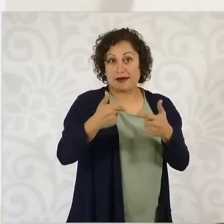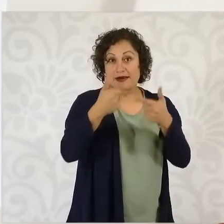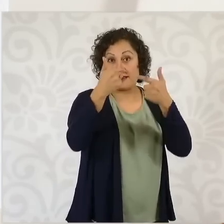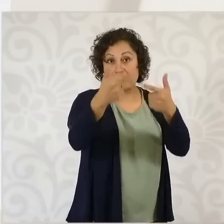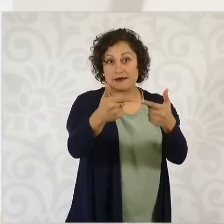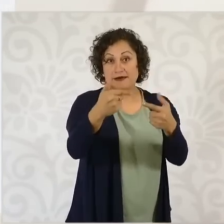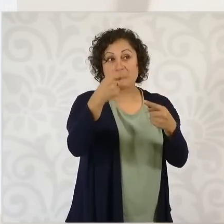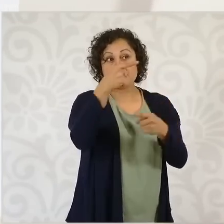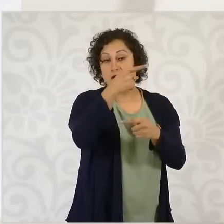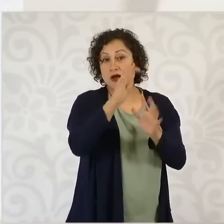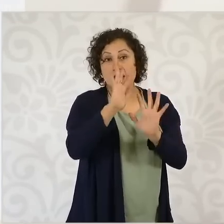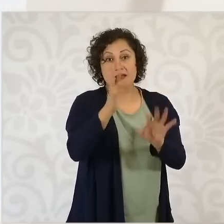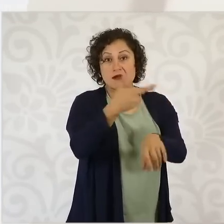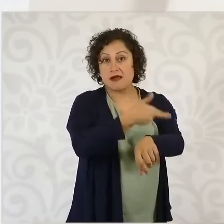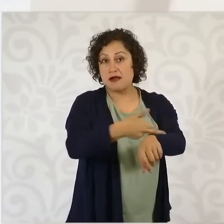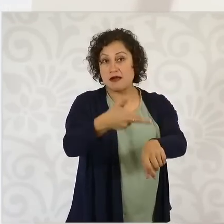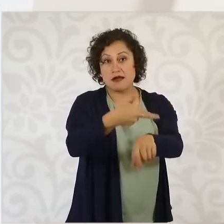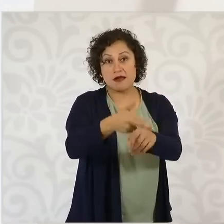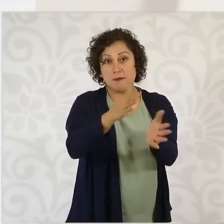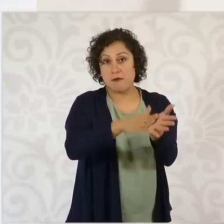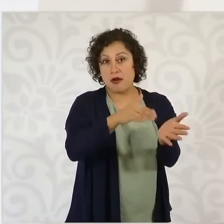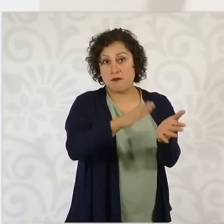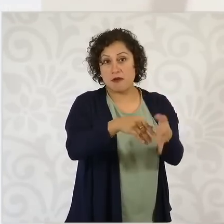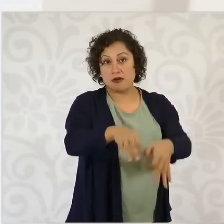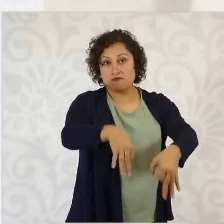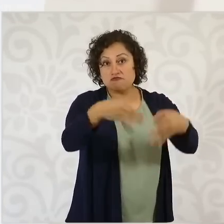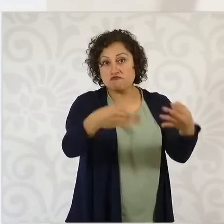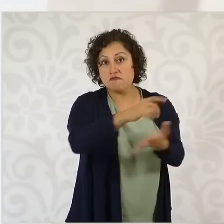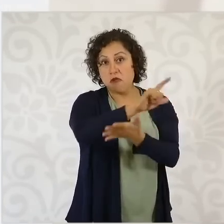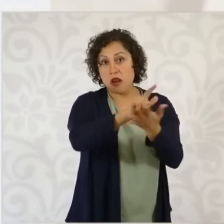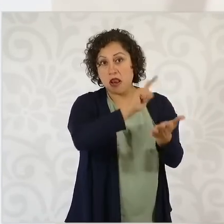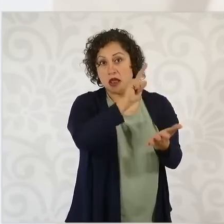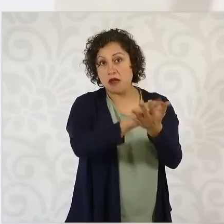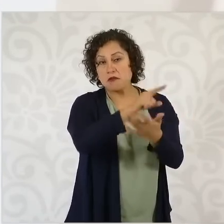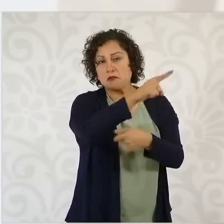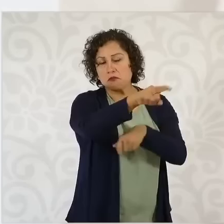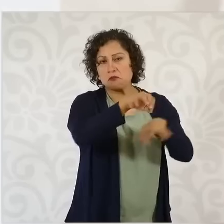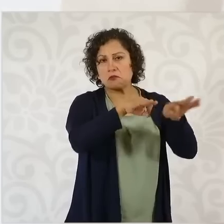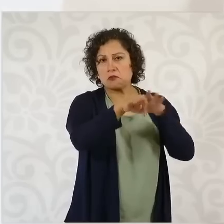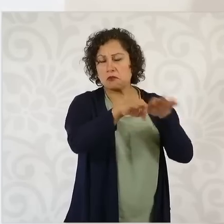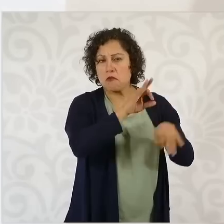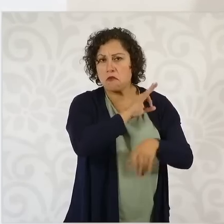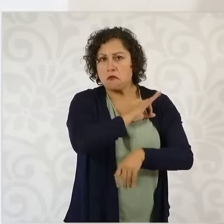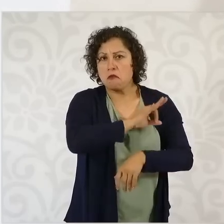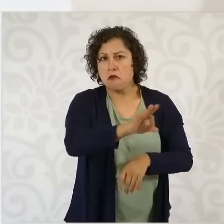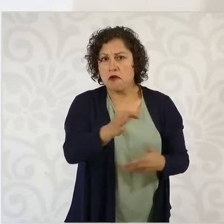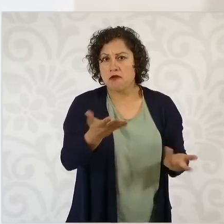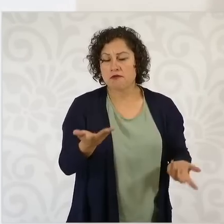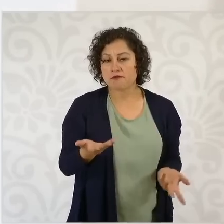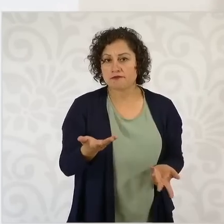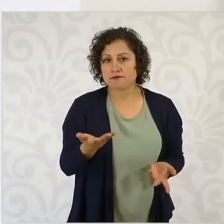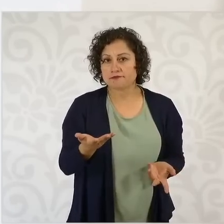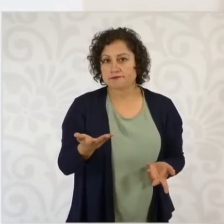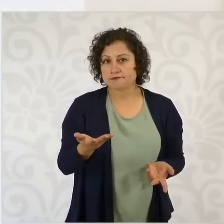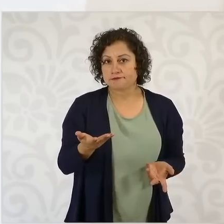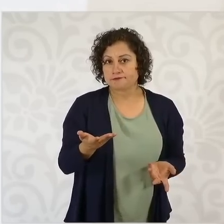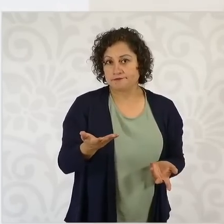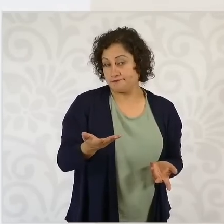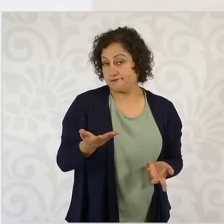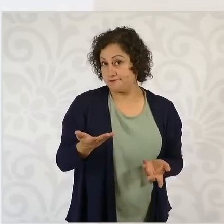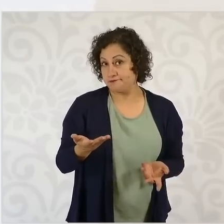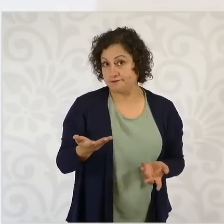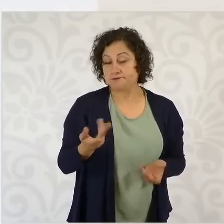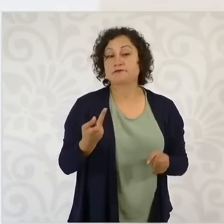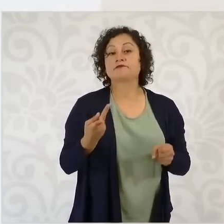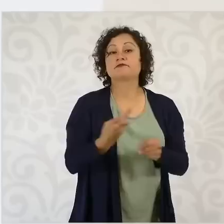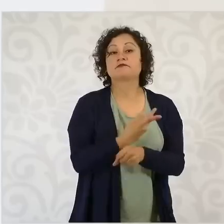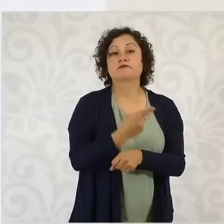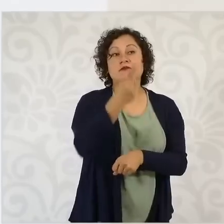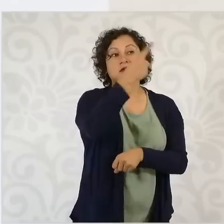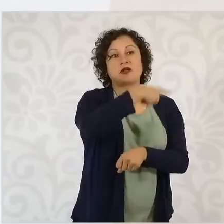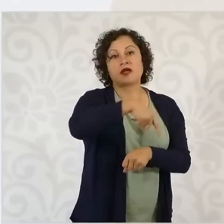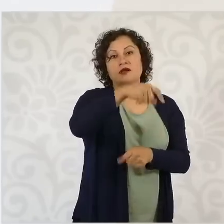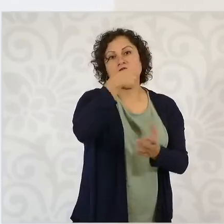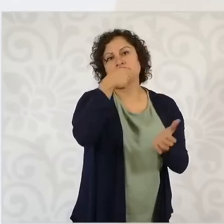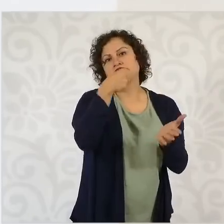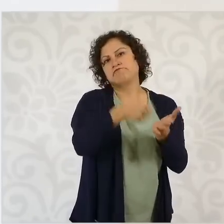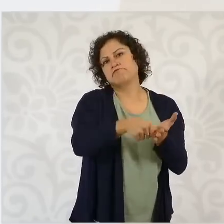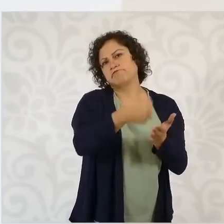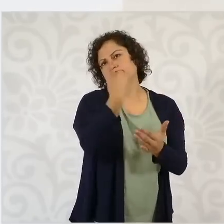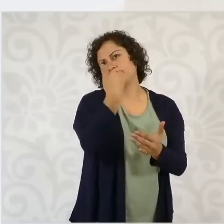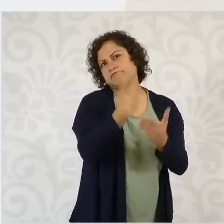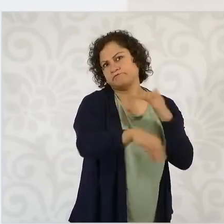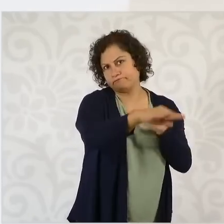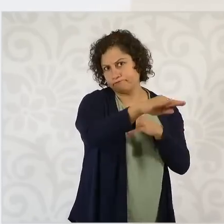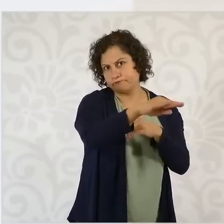residencia permiso de empleo Entonces ellos pueden enviar cartas a los